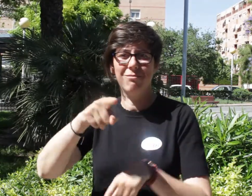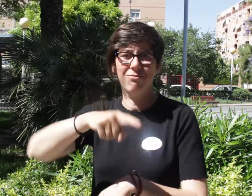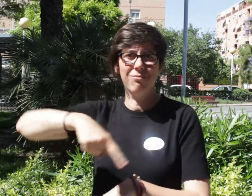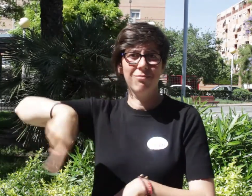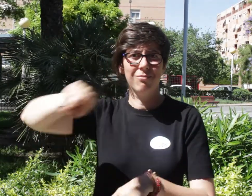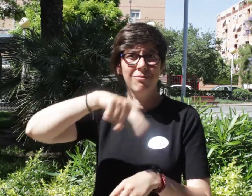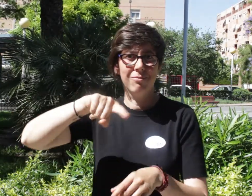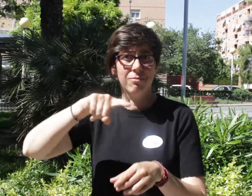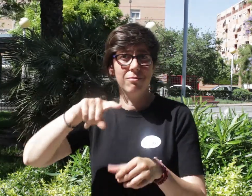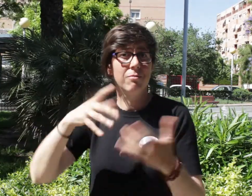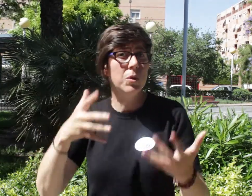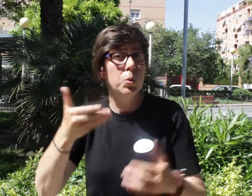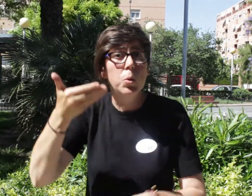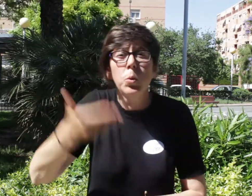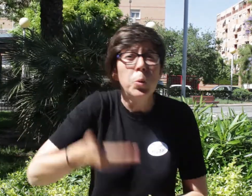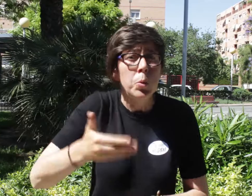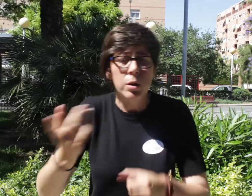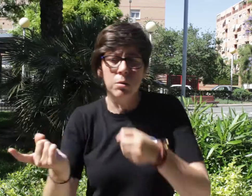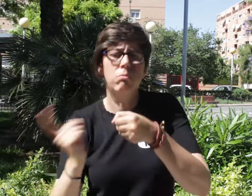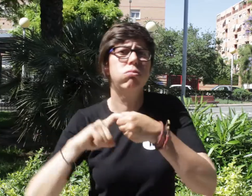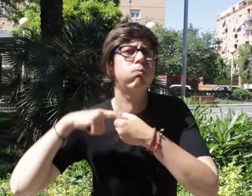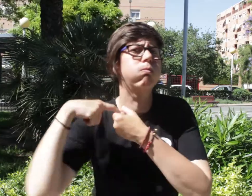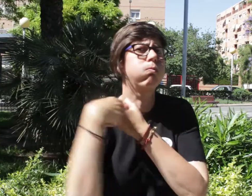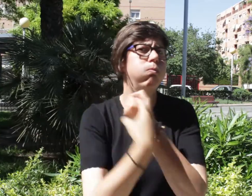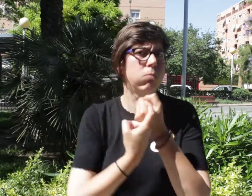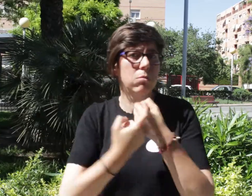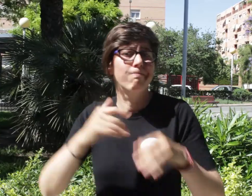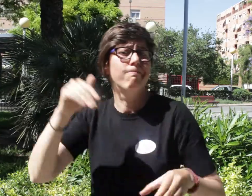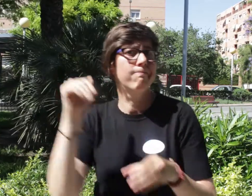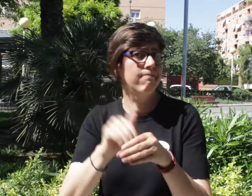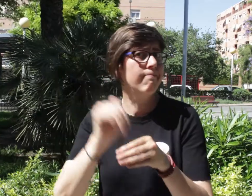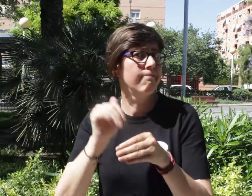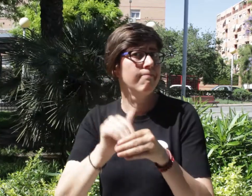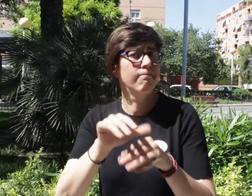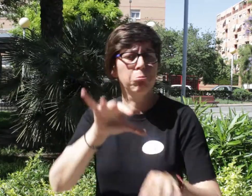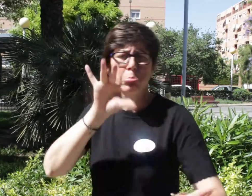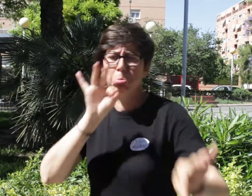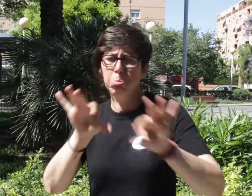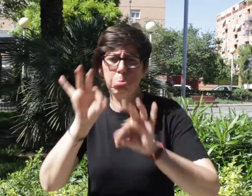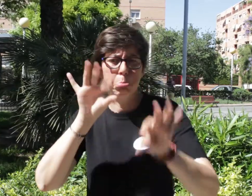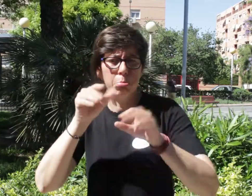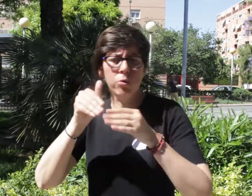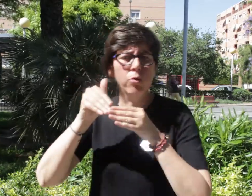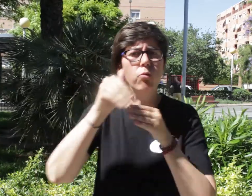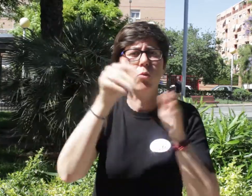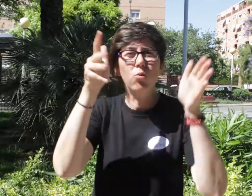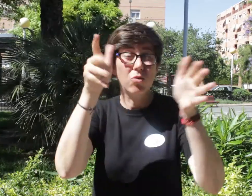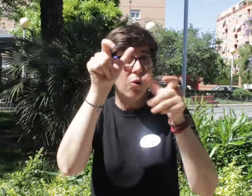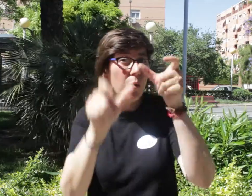queremos. Es fundamental vuestra participación en la elección del proyecto que va a dirigir Podemos en la